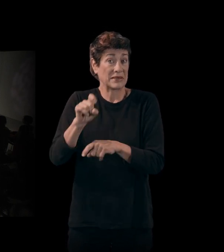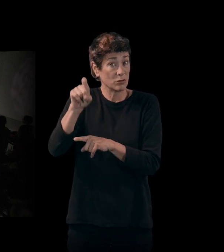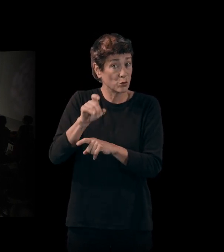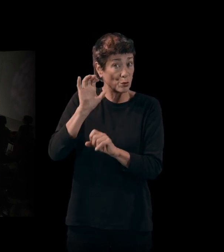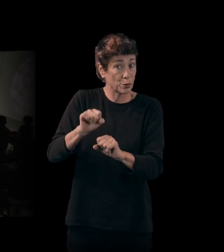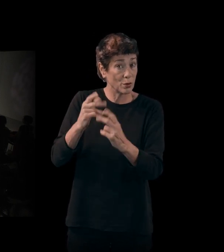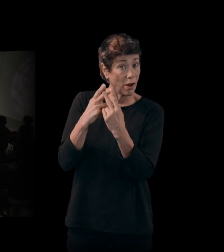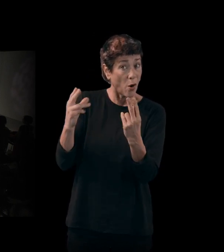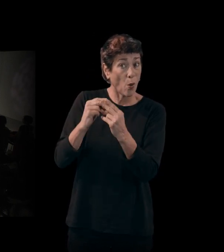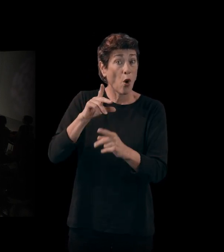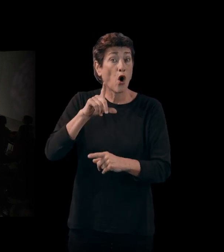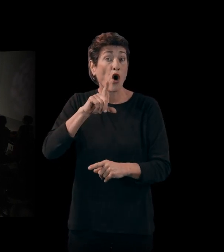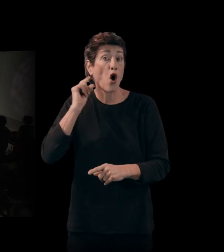évidemment ce grand-père, les traces sur lesquelles vous